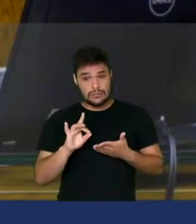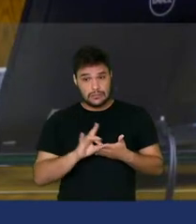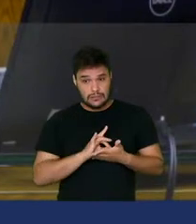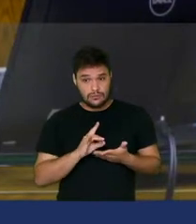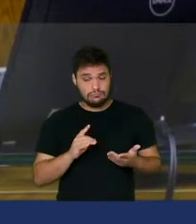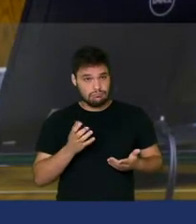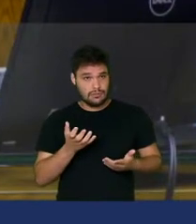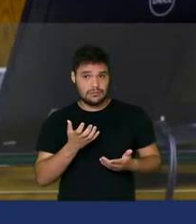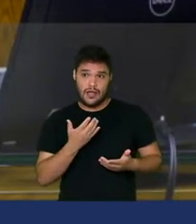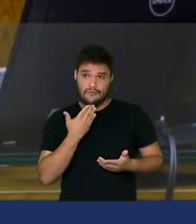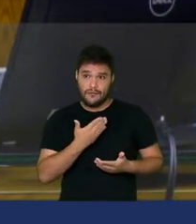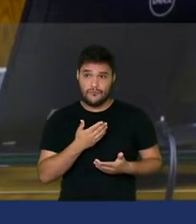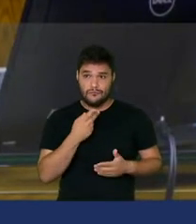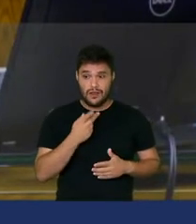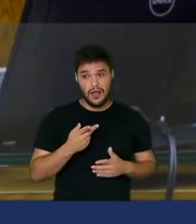FAVOR, JÁ FALARAM. ALEXIS E THIAGO E PASSAMOS PARA